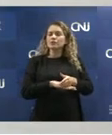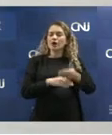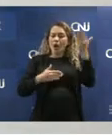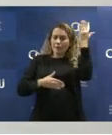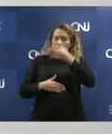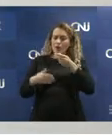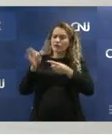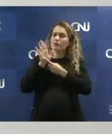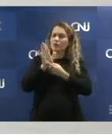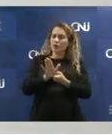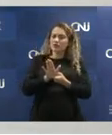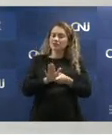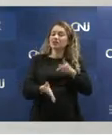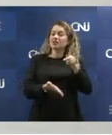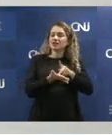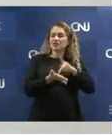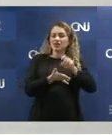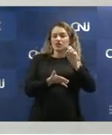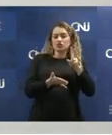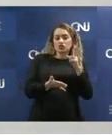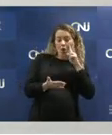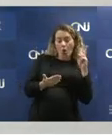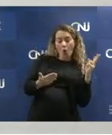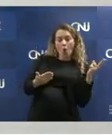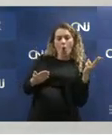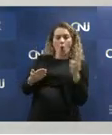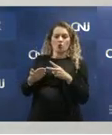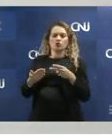que, na verdade, só se olhou para a Vara de Execuções Criminais.